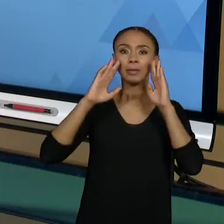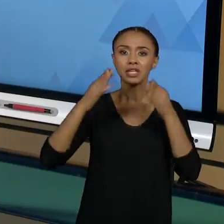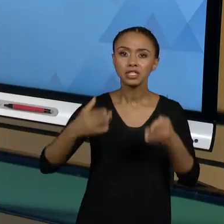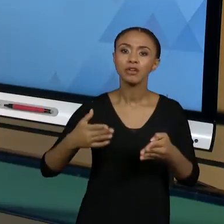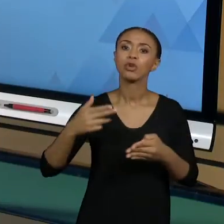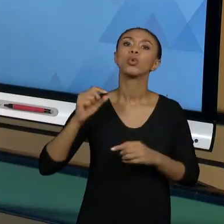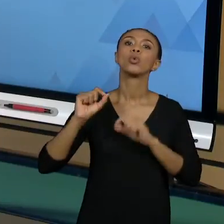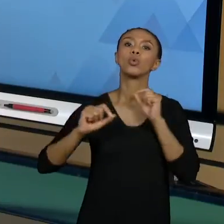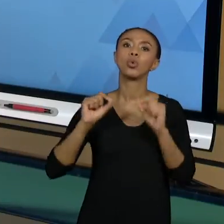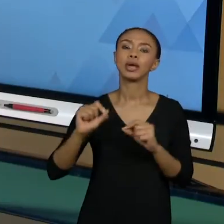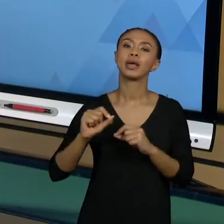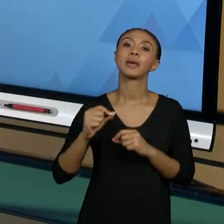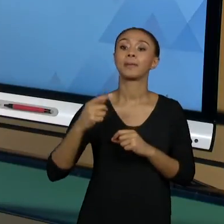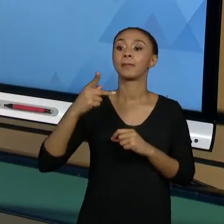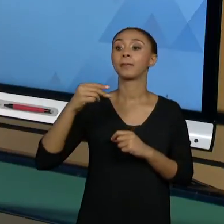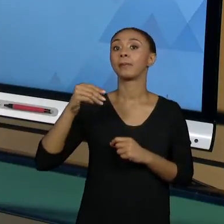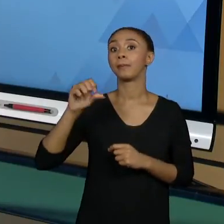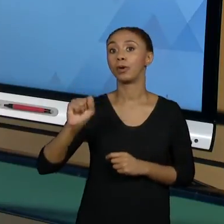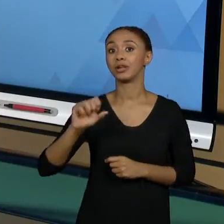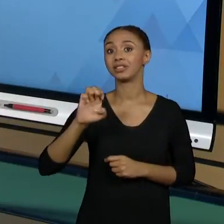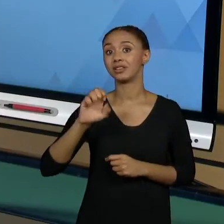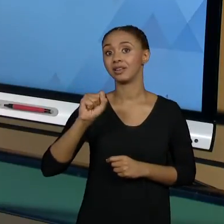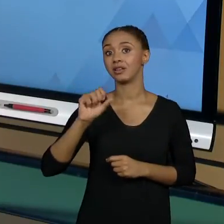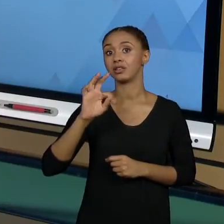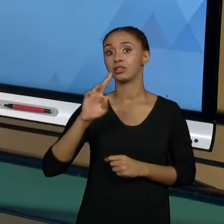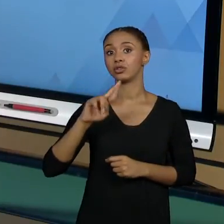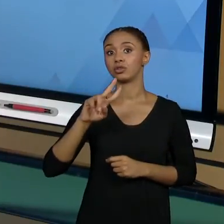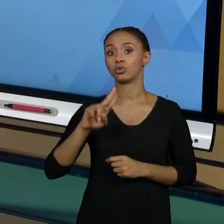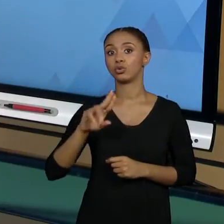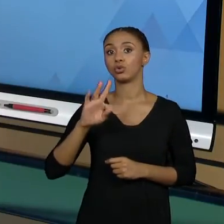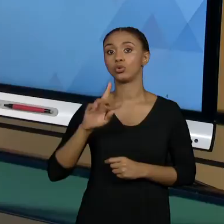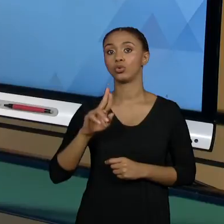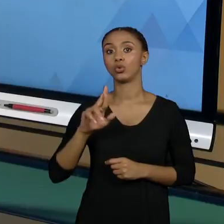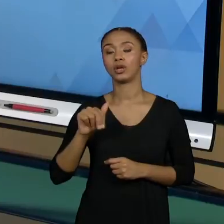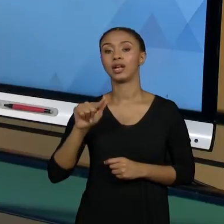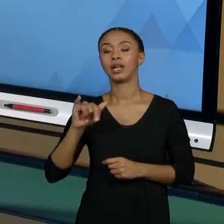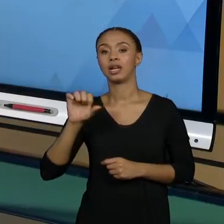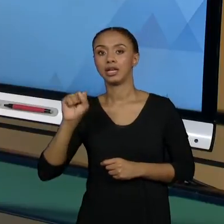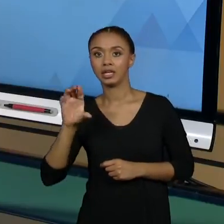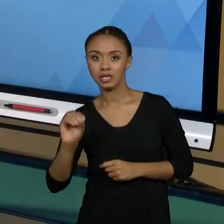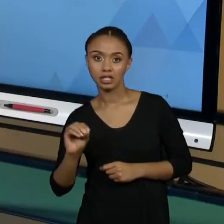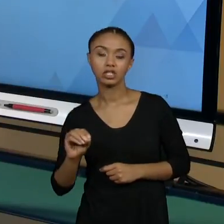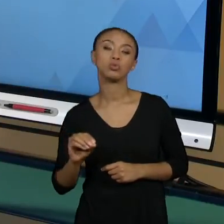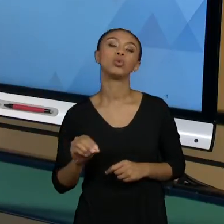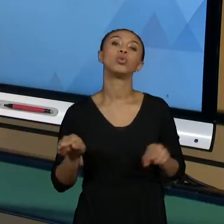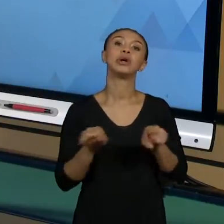ESTRUTURALISMO. A GENTE GOSTA BASTANTE DE JUNTAR OS DOIS, OU SEJA, OS ESTUDOS CULTURAIS NA SUA VERTENTE PÓS-ESTRUTURALISTA. BOM, NÓS TEMOS DUAS